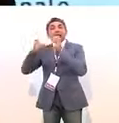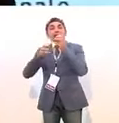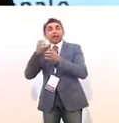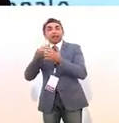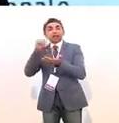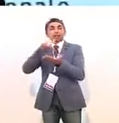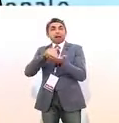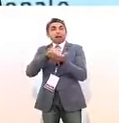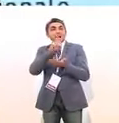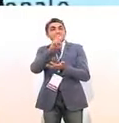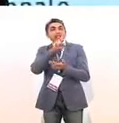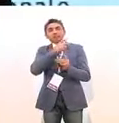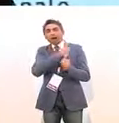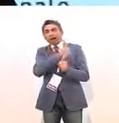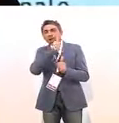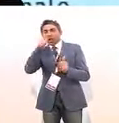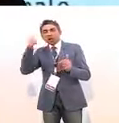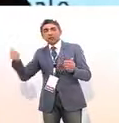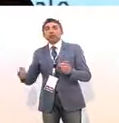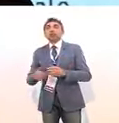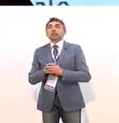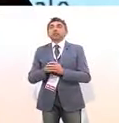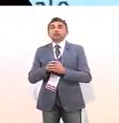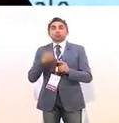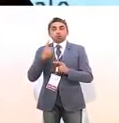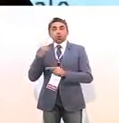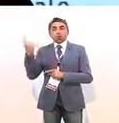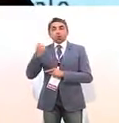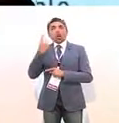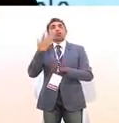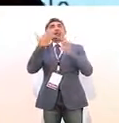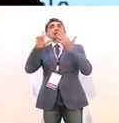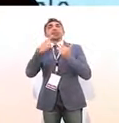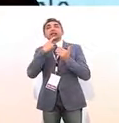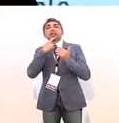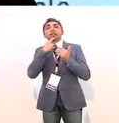e poi si è svegliato tutto insieme: l’unica cosa che abbiamo salvato sono stati i conti